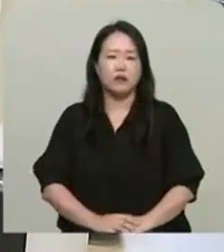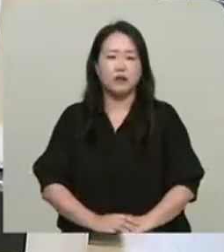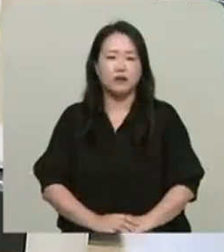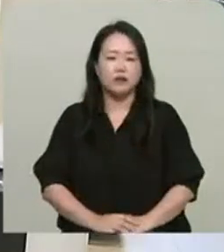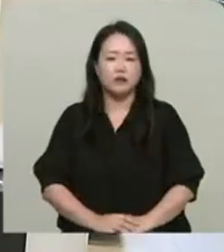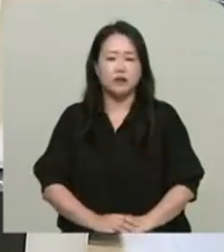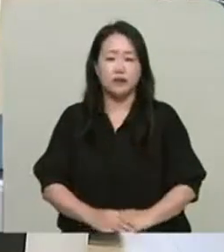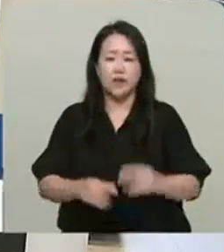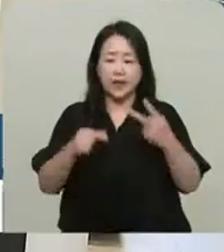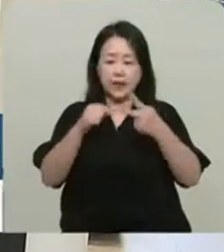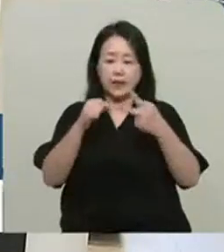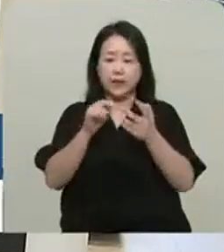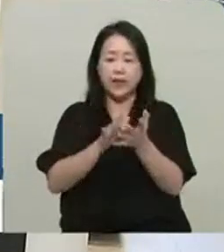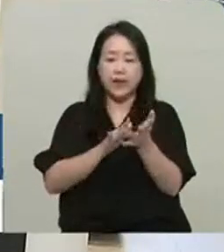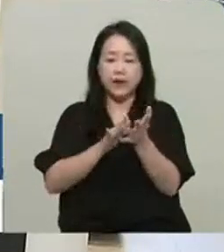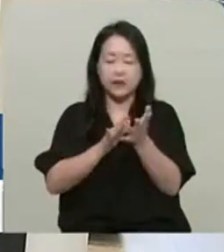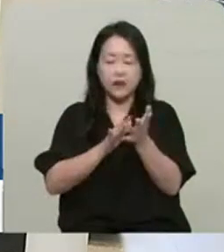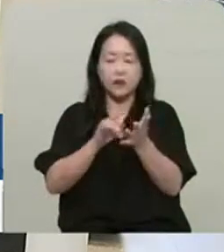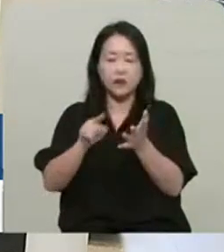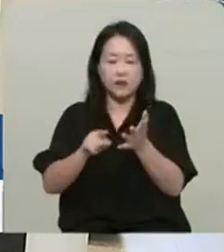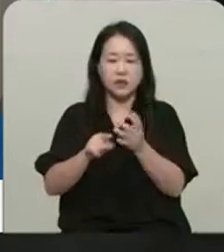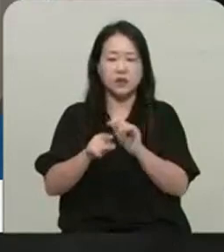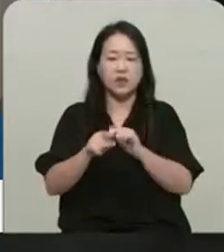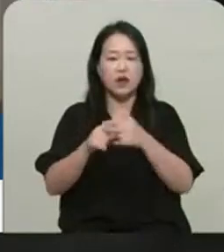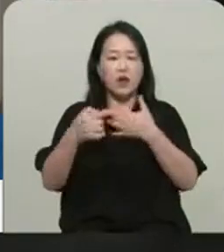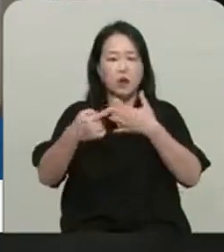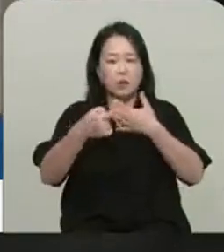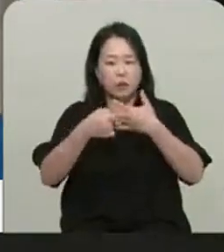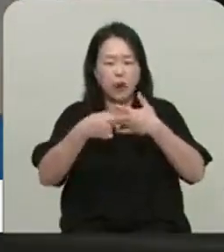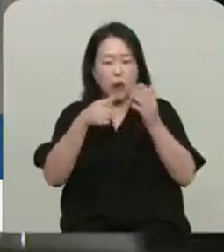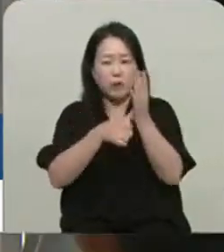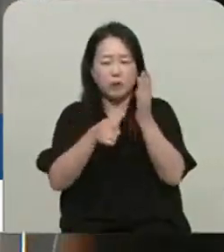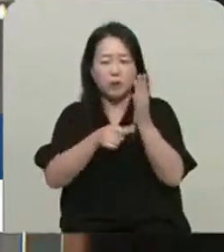이차전지 소재의 표면을 정밀하게 분석하는 장비입니다.